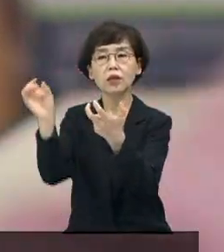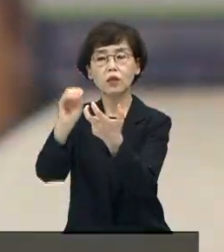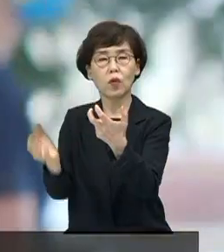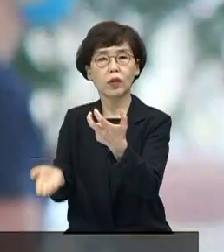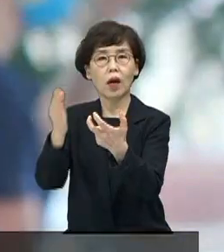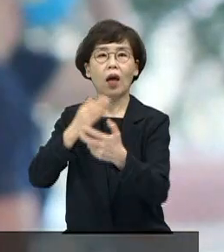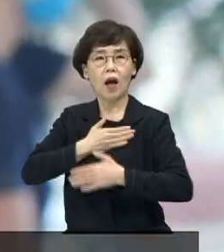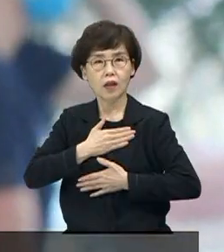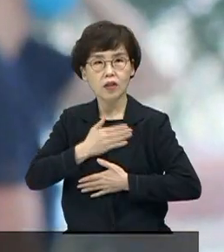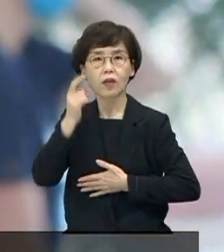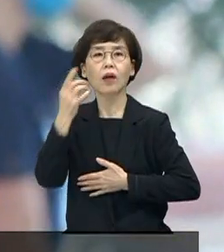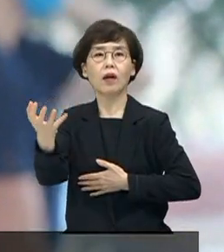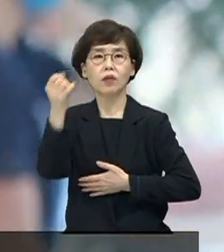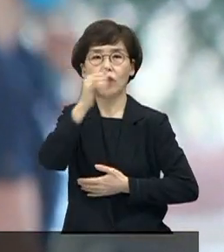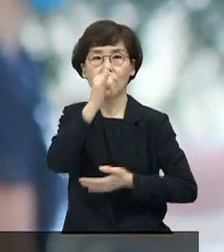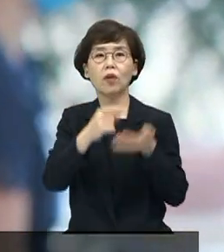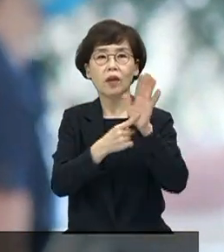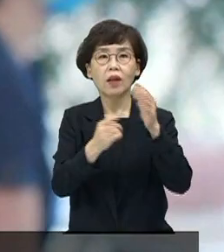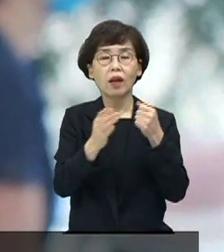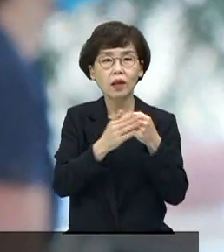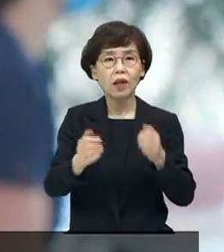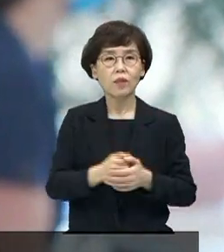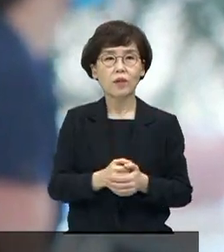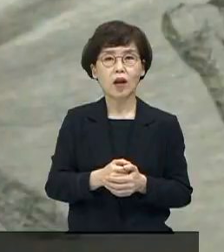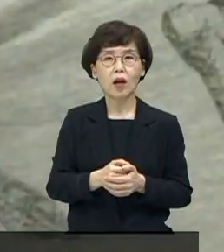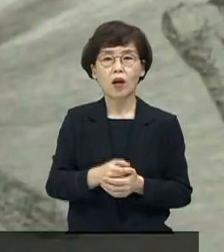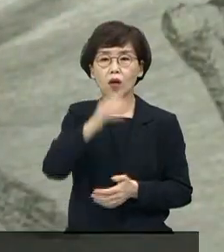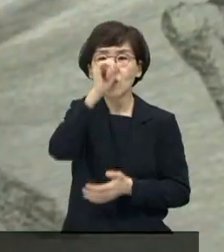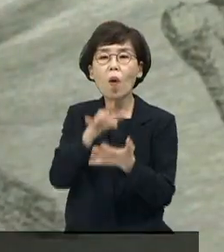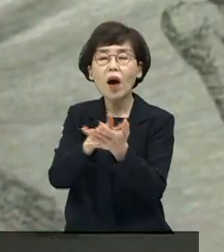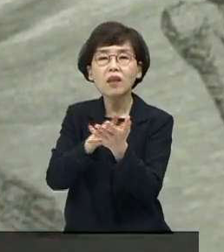여기는 걸로 조사돼 백신 쏠림 현상이 당분간 계속될 걸로 보입니다.